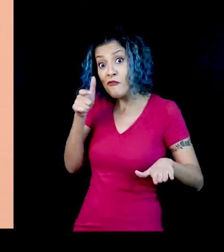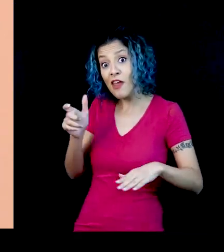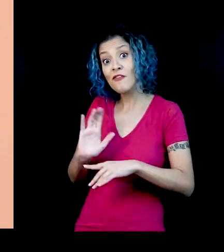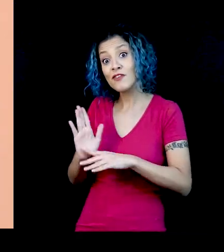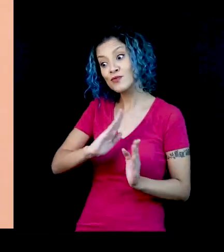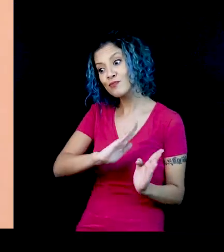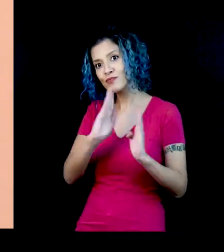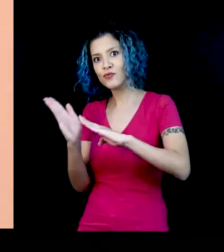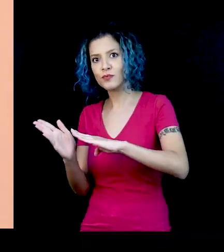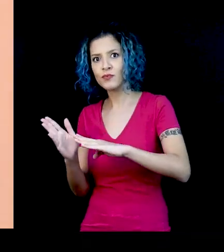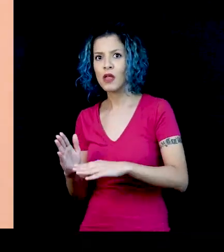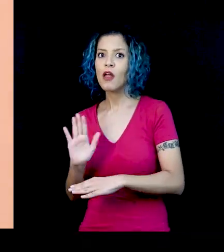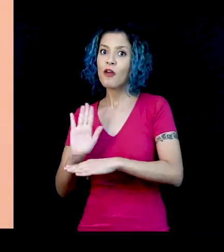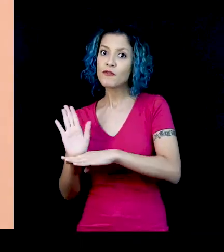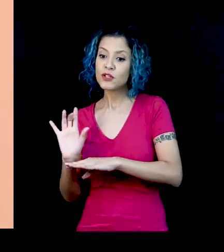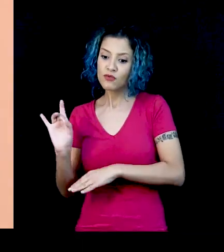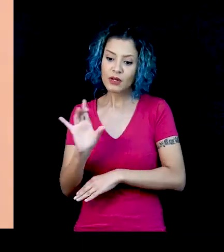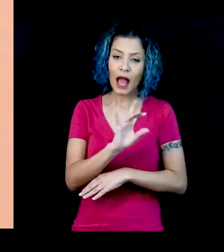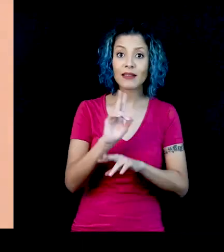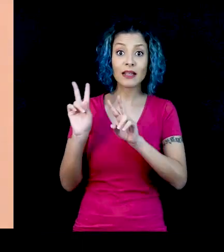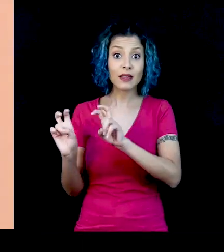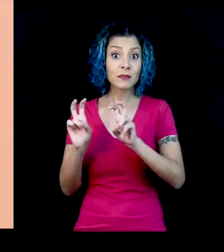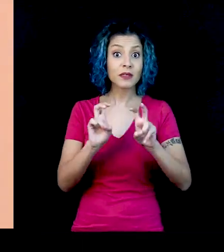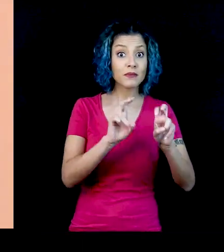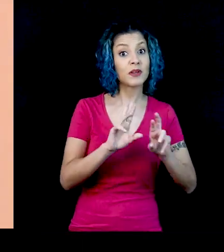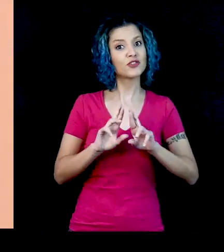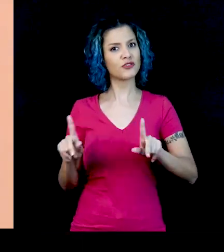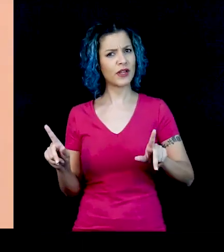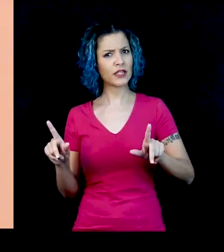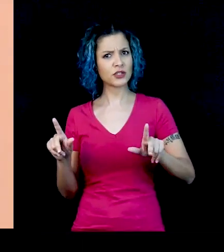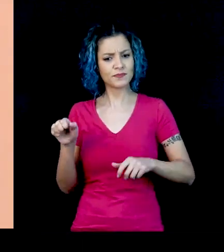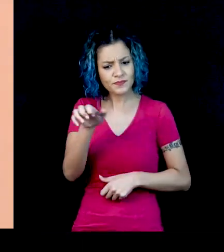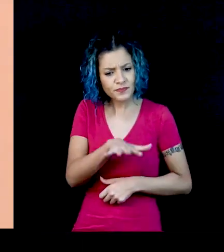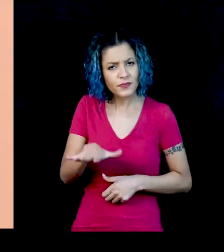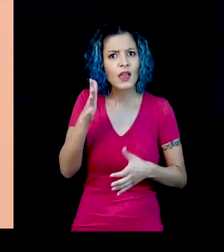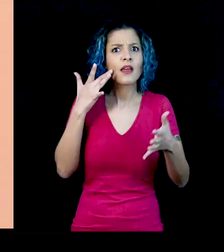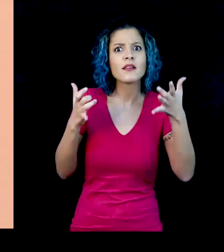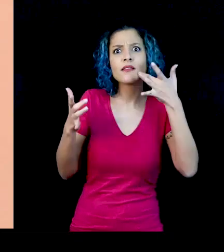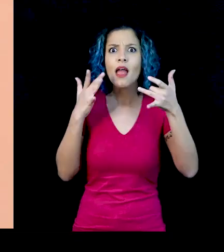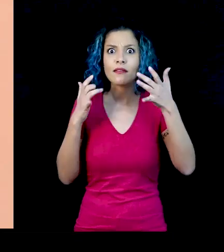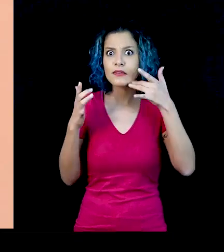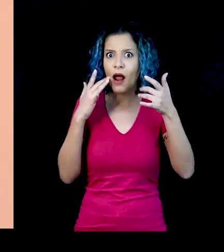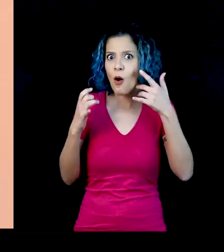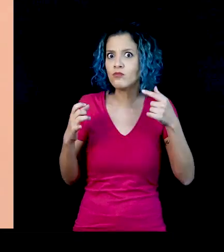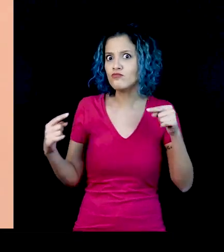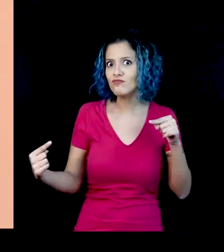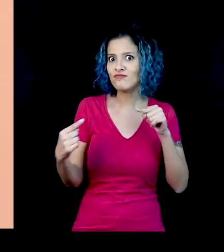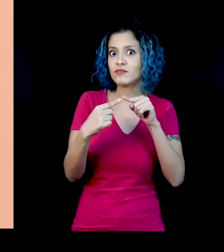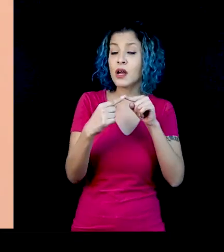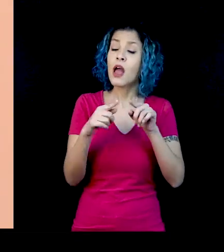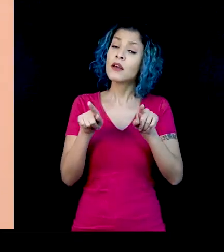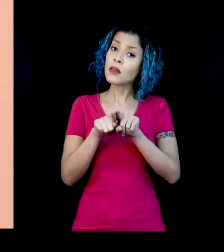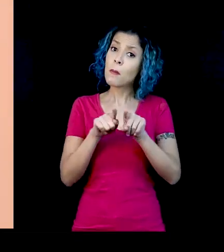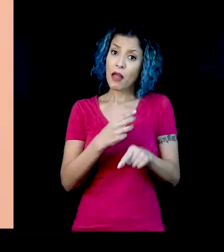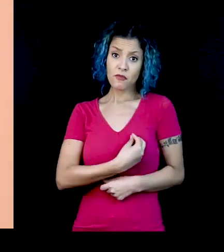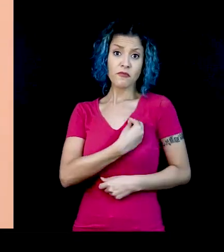Afinal, o que faz parte do universo teatral e também da nossa vida? Aí onde você está?